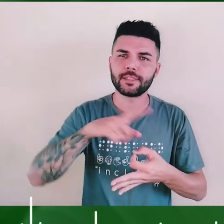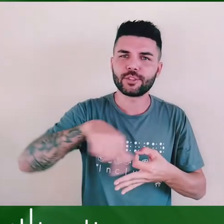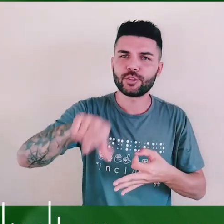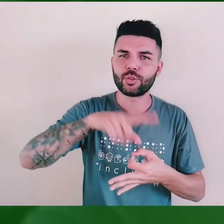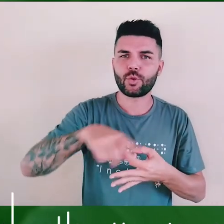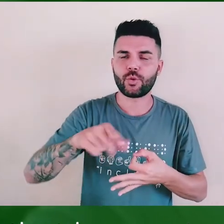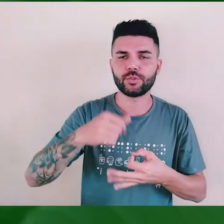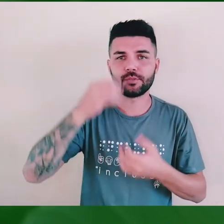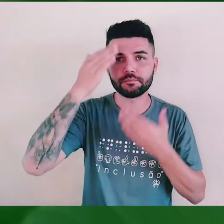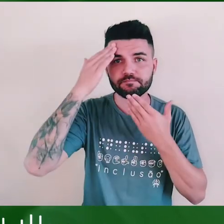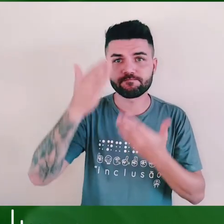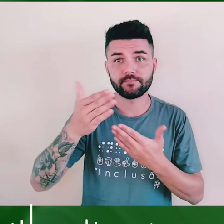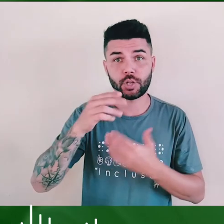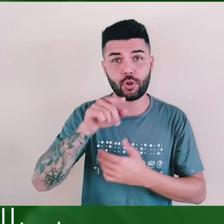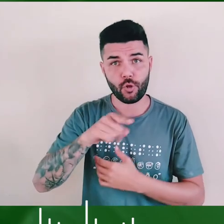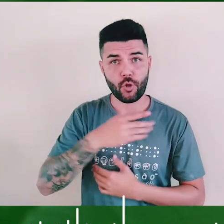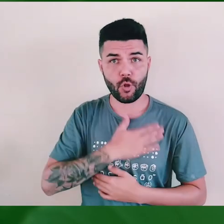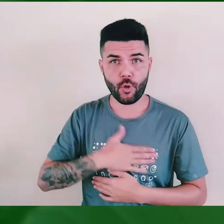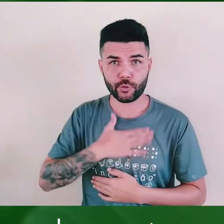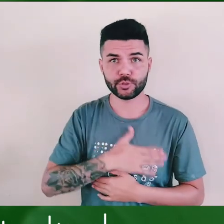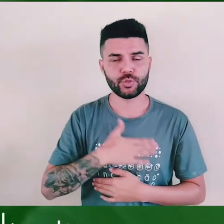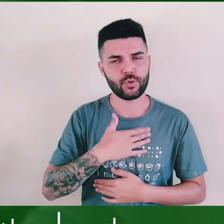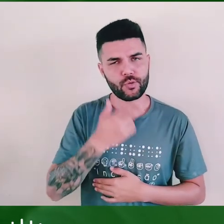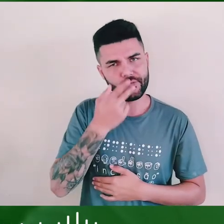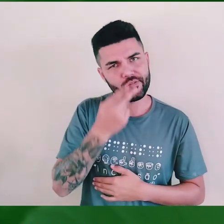se gostou e muito obrigado! Até semana que vem!